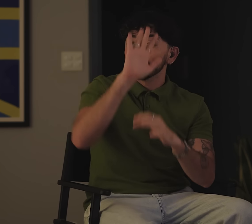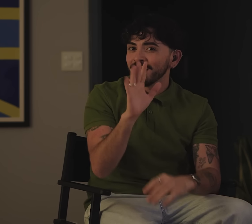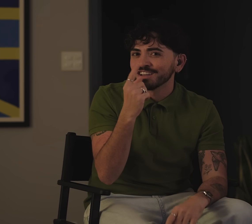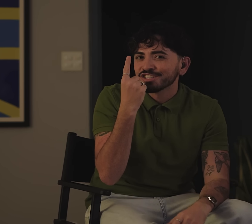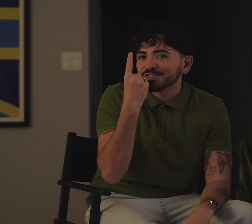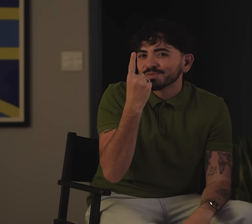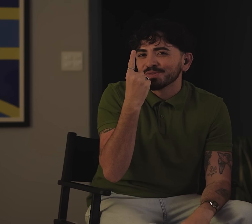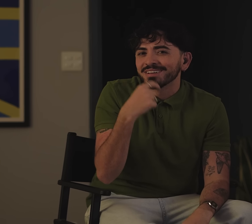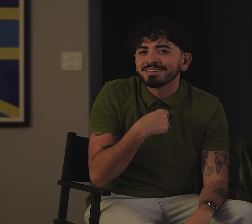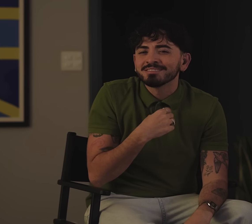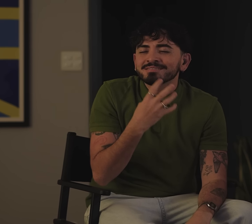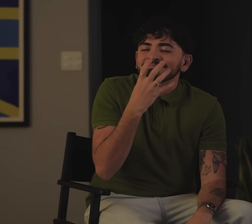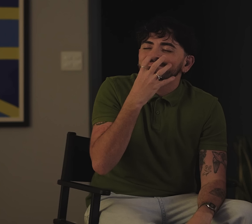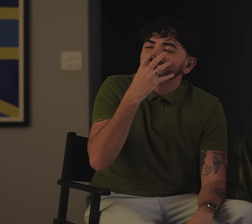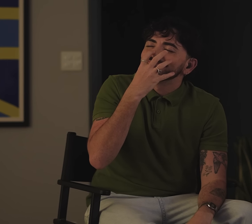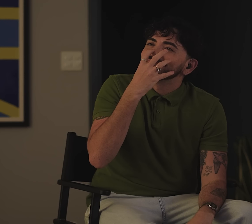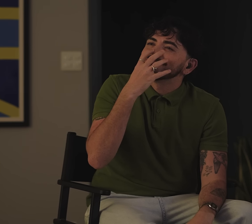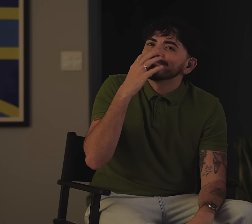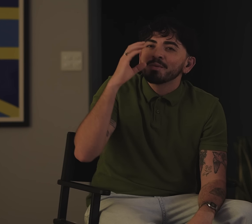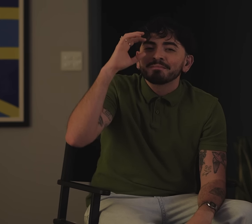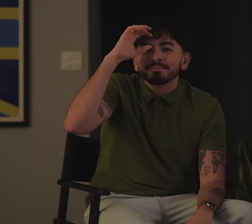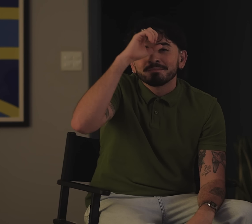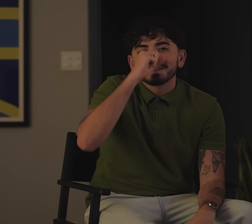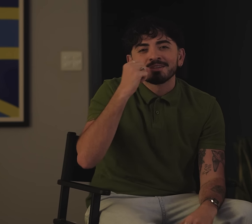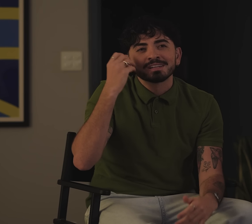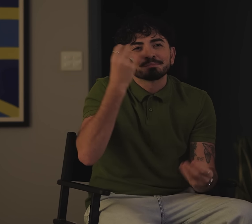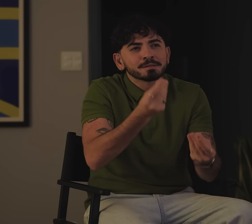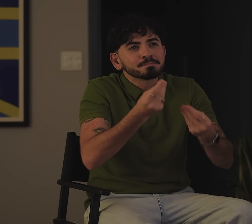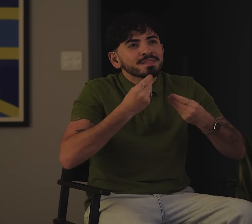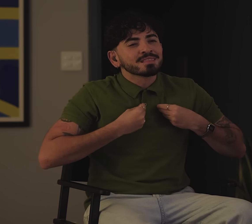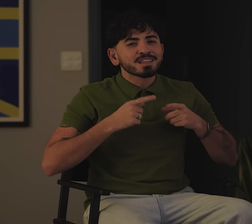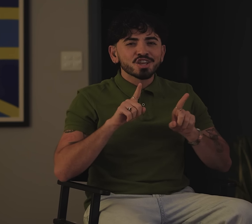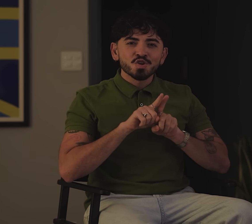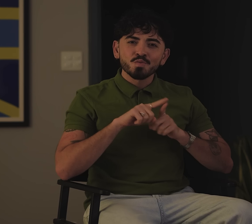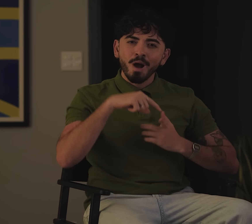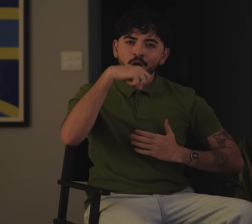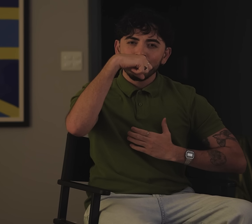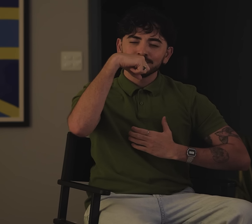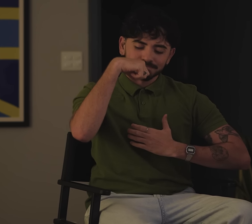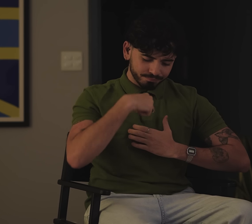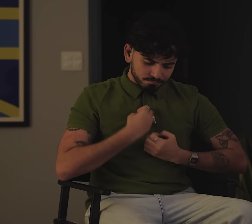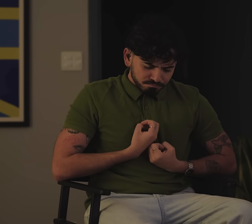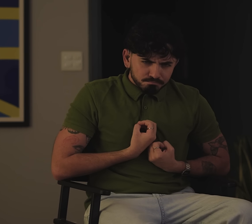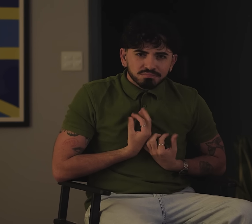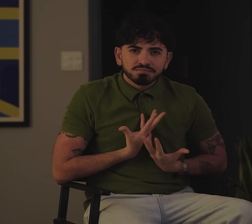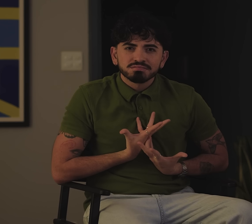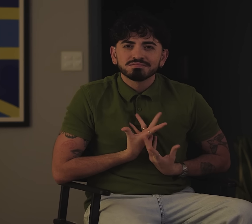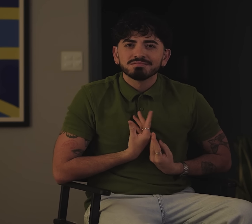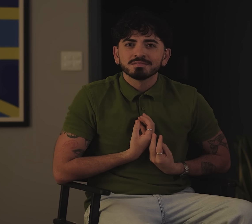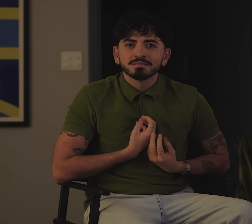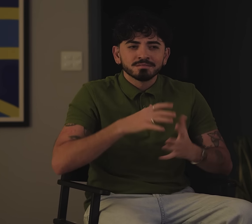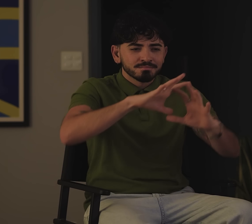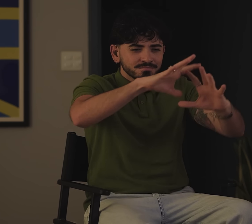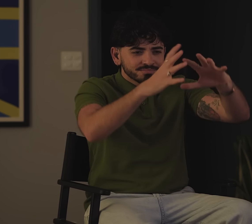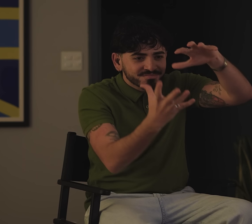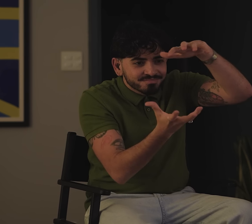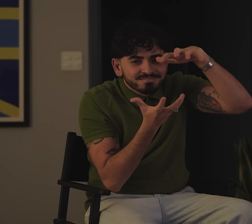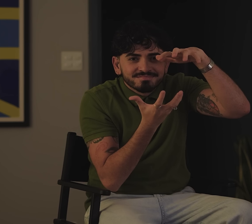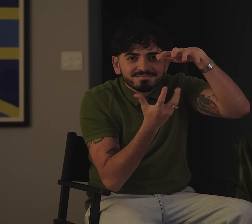Entre essas pessoas que me inspiraram tanto e plantaram em mim muito do que sou hoje está a minha mãe,